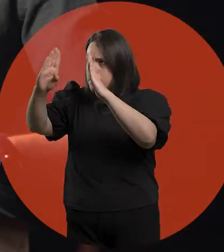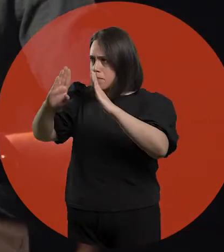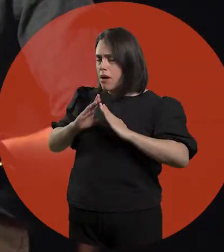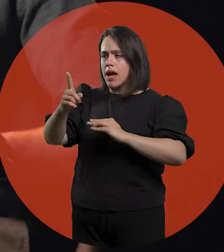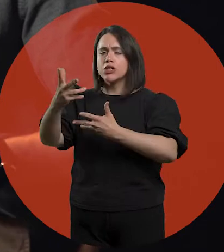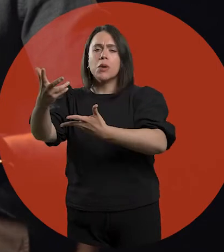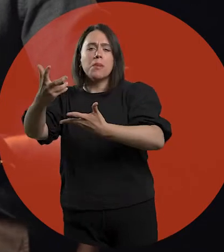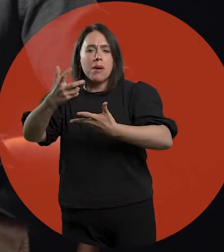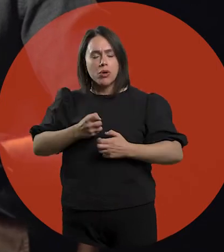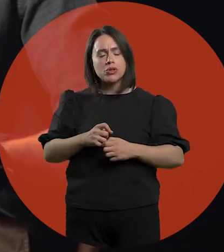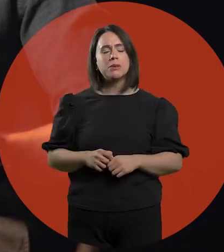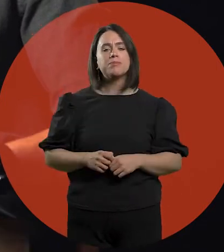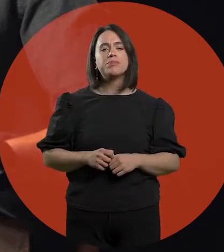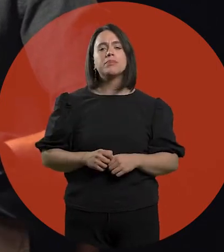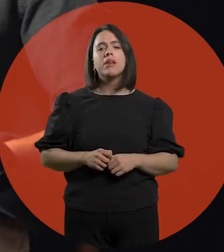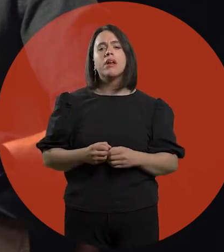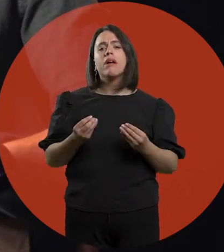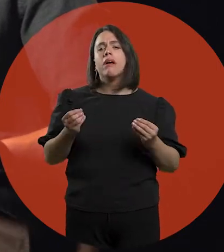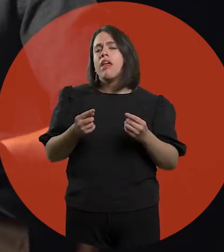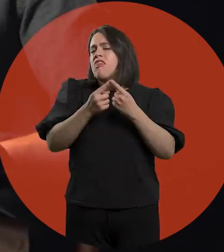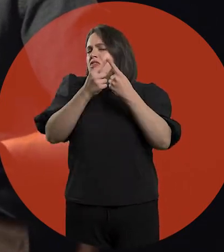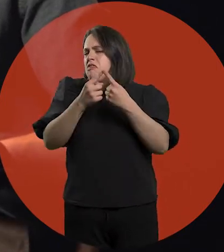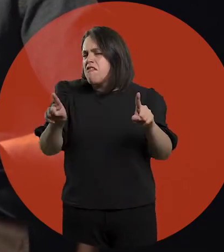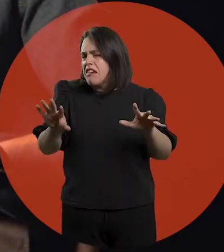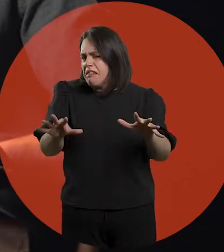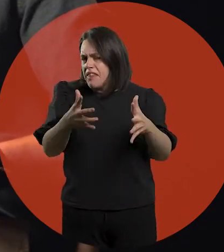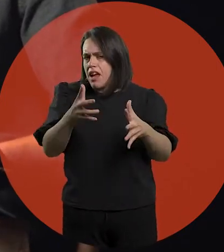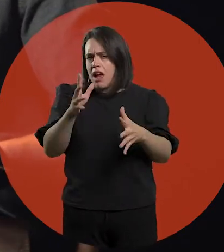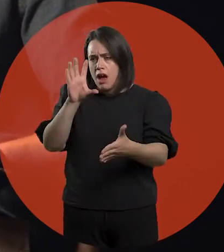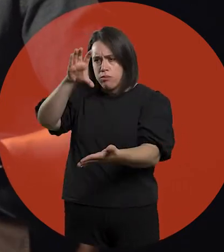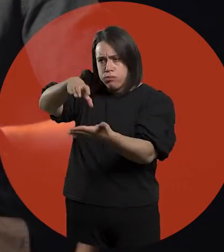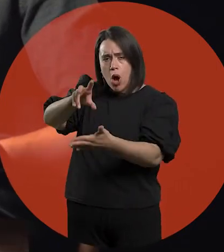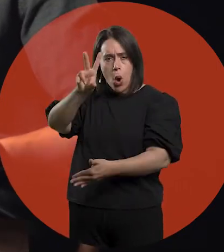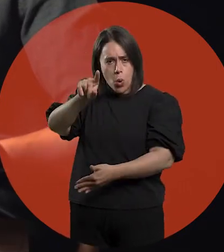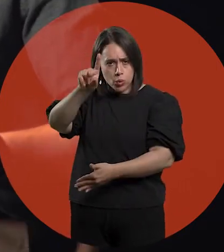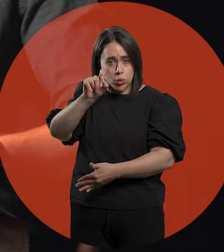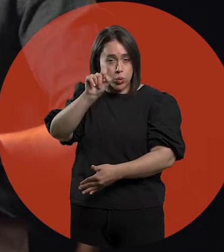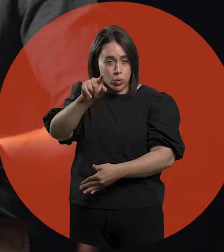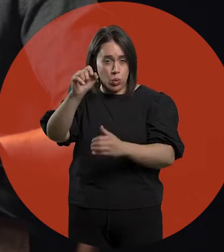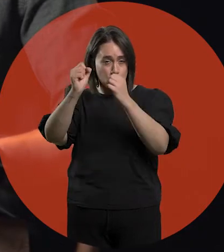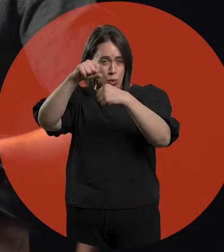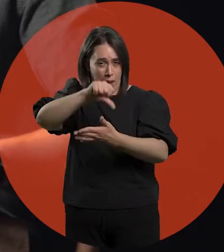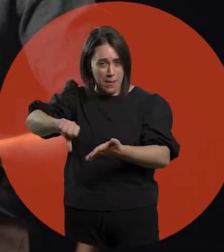¿Qué hay de distinto en la UTU en la que estudiás, la UTU de Guichón, la Escuela Técnica de Guichón,